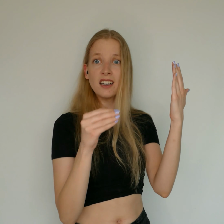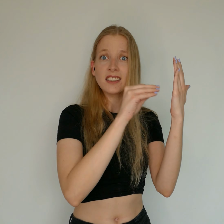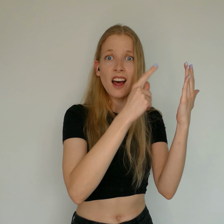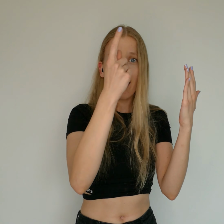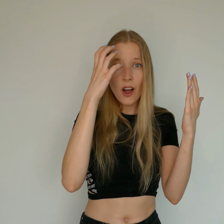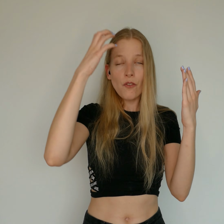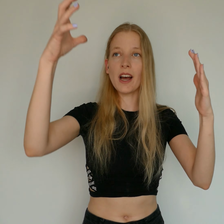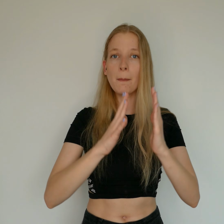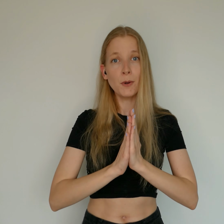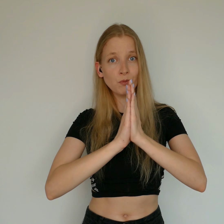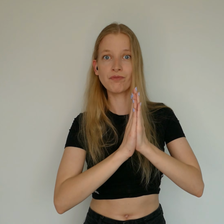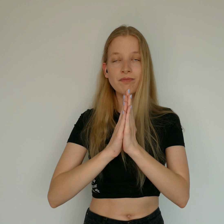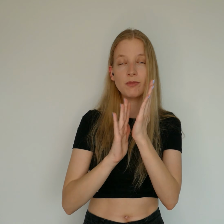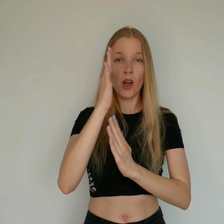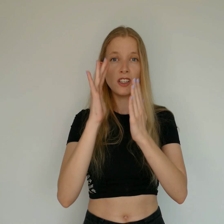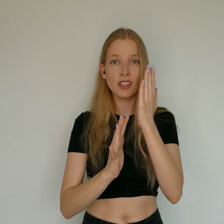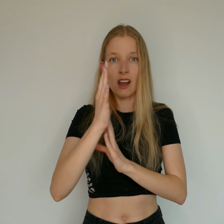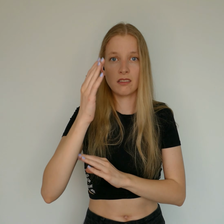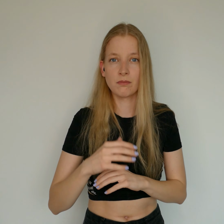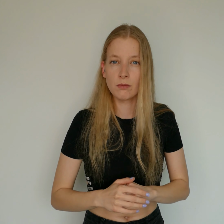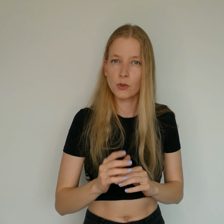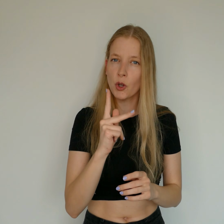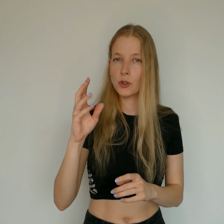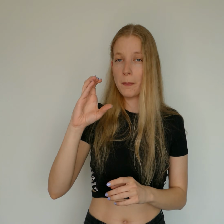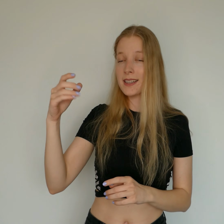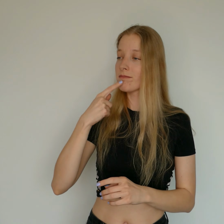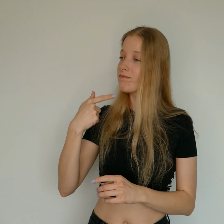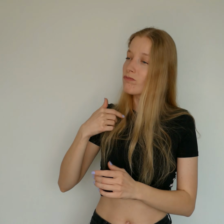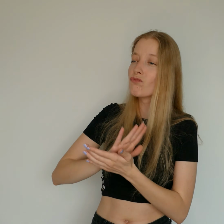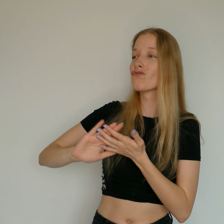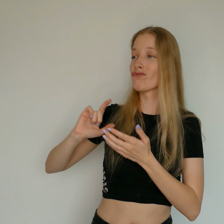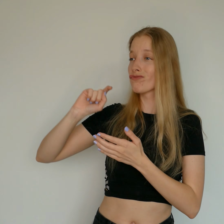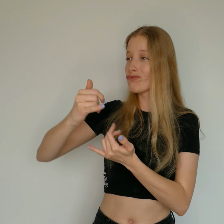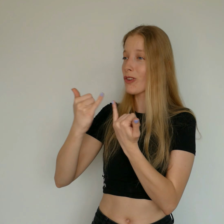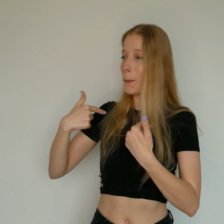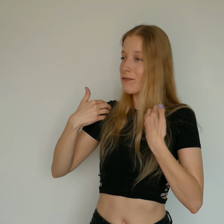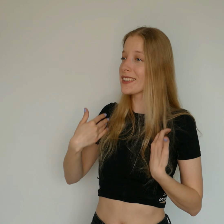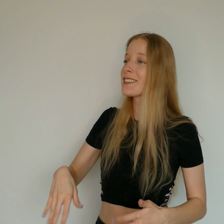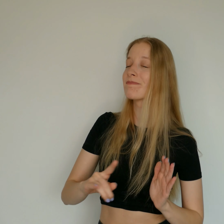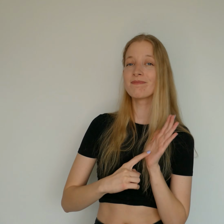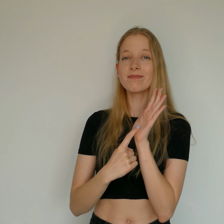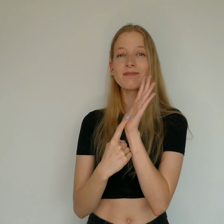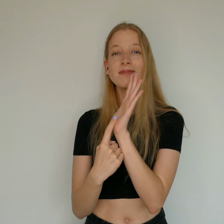Darauf ein Mensch, der in Flammen stand Kurt Cobain sagte mir, ich soll kommen wie ich bin